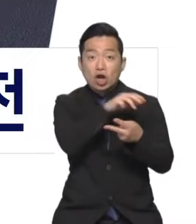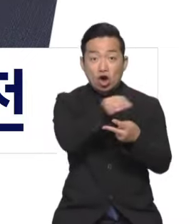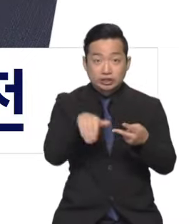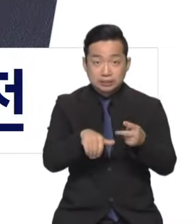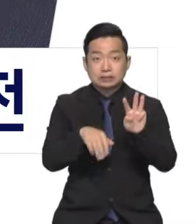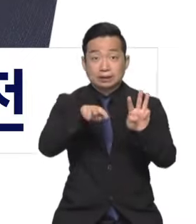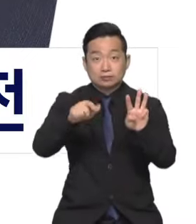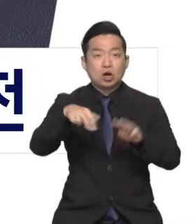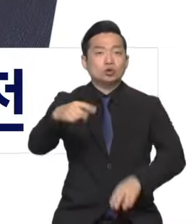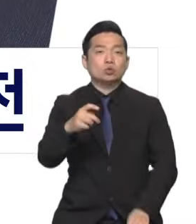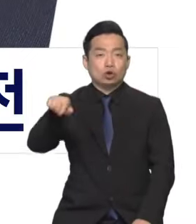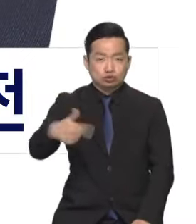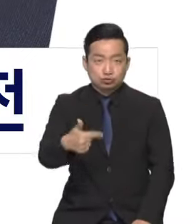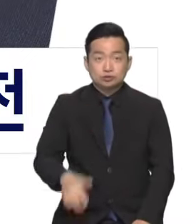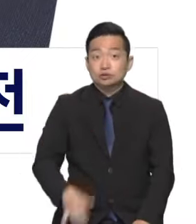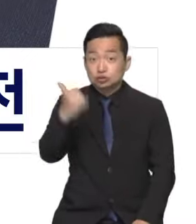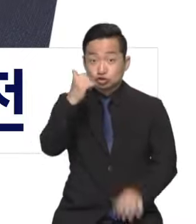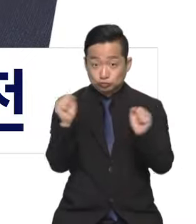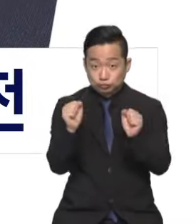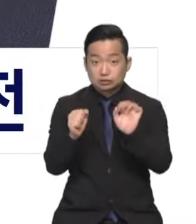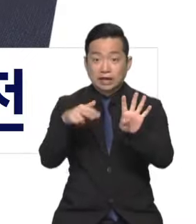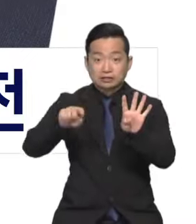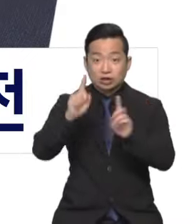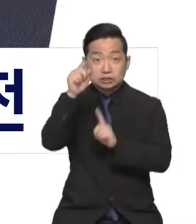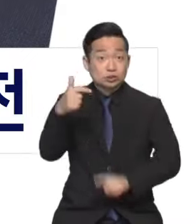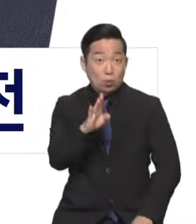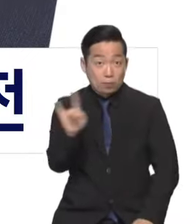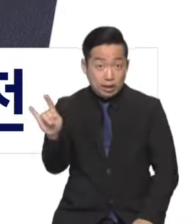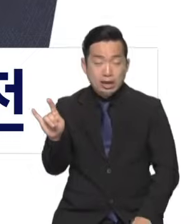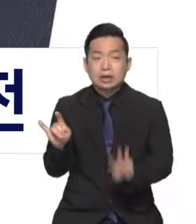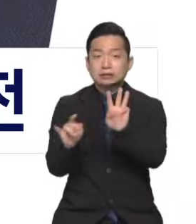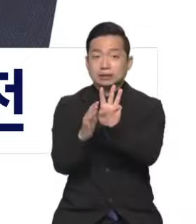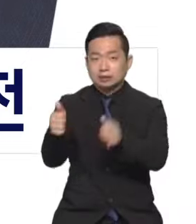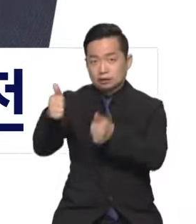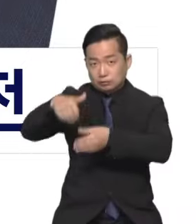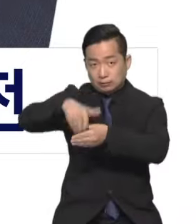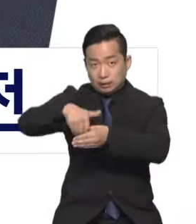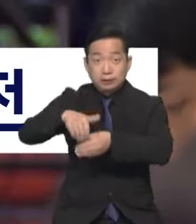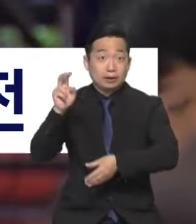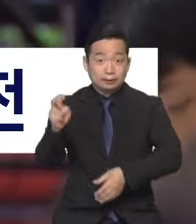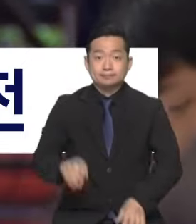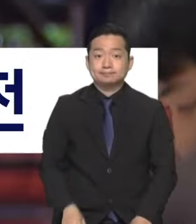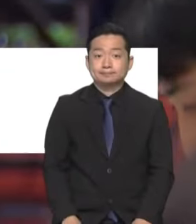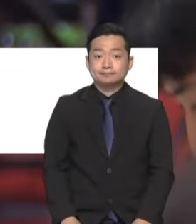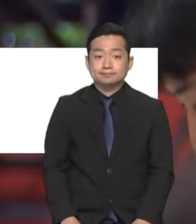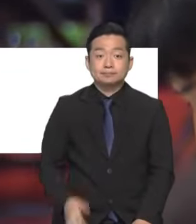송석준, 충북 4선 이종배 의원의 3자 구도로 치러지게 됐습니다.